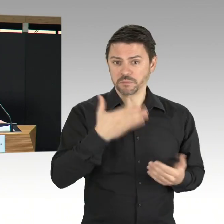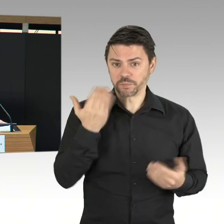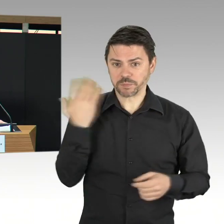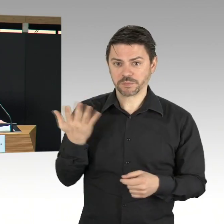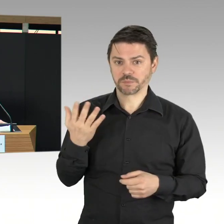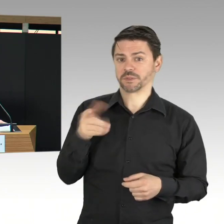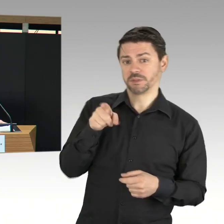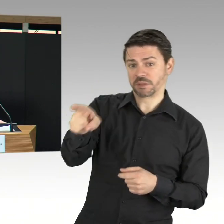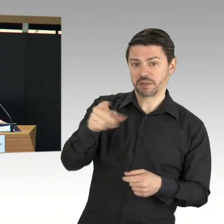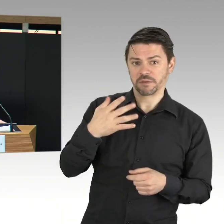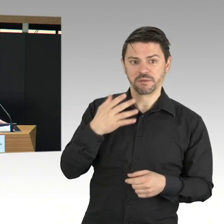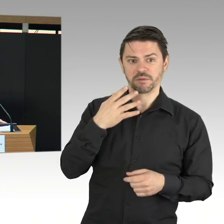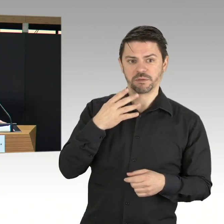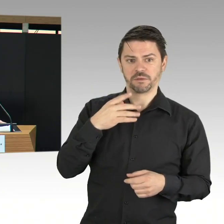wie Sie das eben gemacht haben, Herr Dregger.